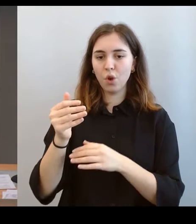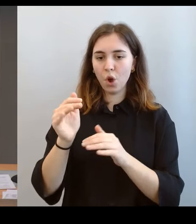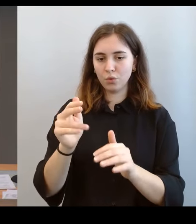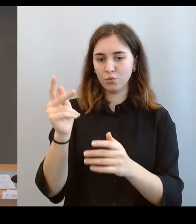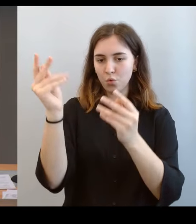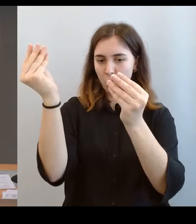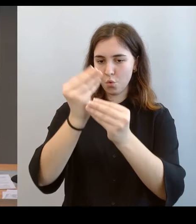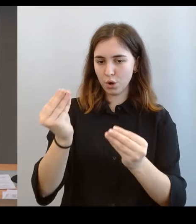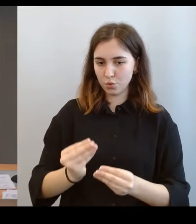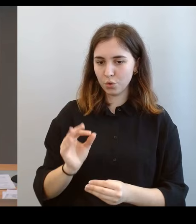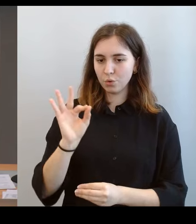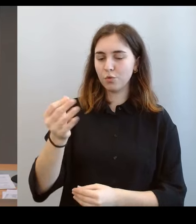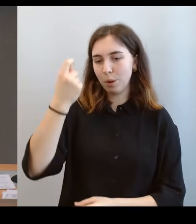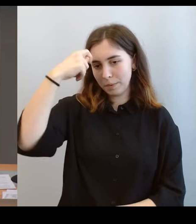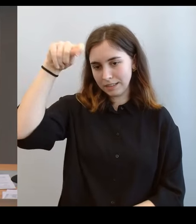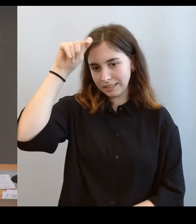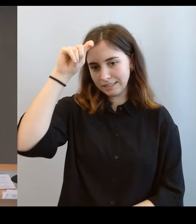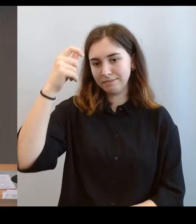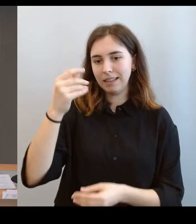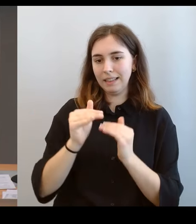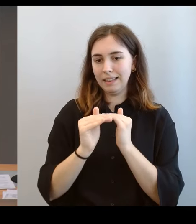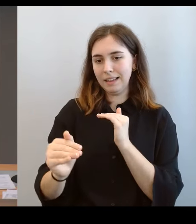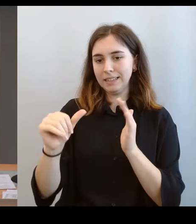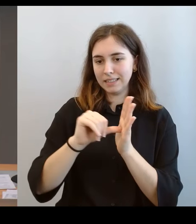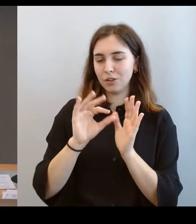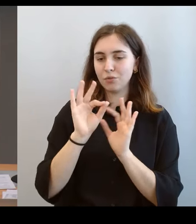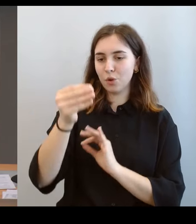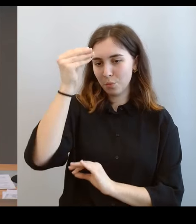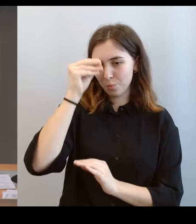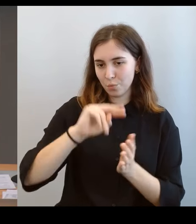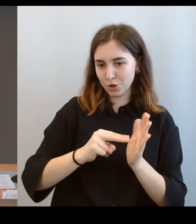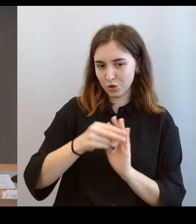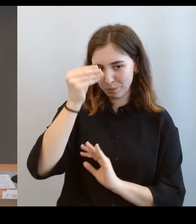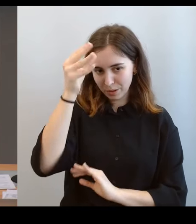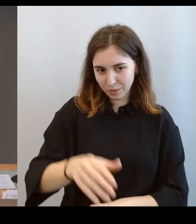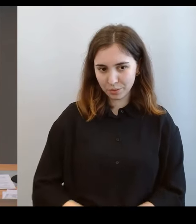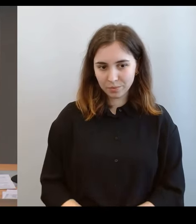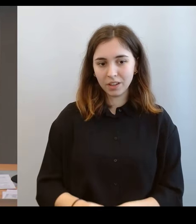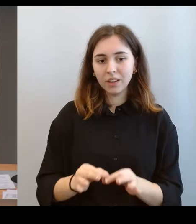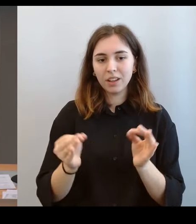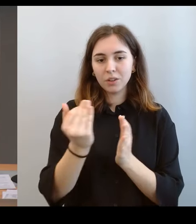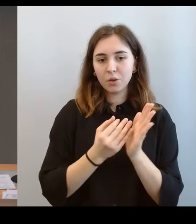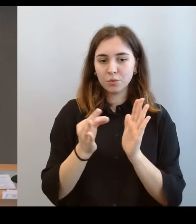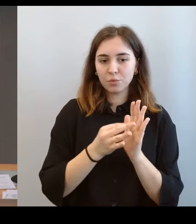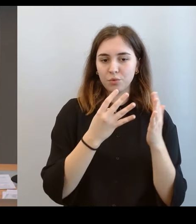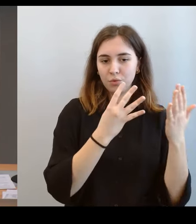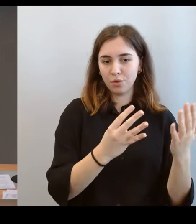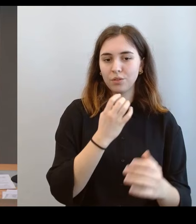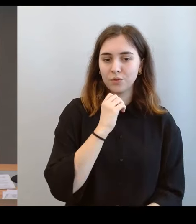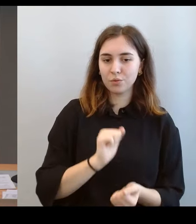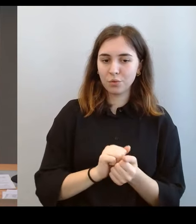Tagesordnungspunkt neun Drucksache 19/1057 Wahl eines Mitglieds und eines stellvertretenden Mitglieds des Kuratoriums